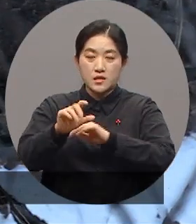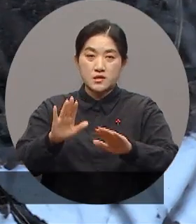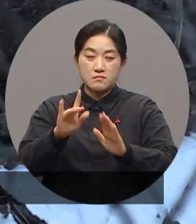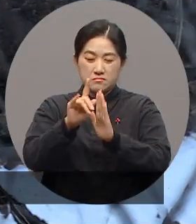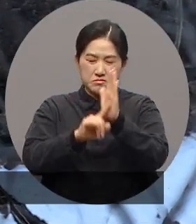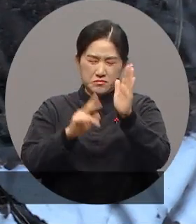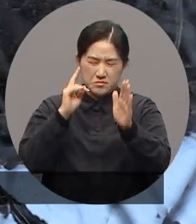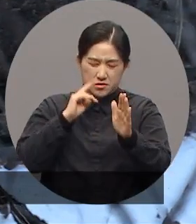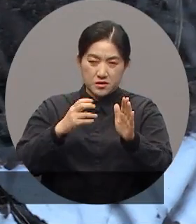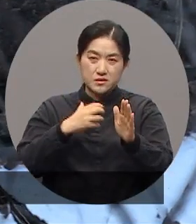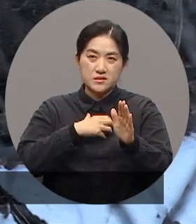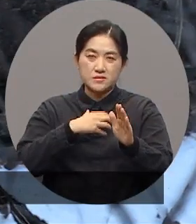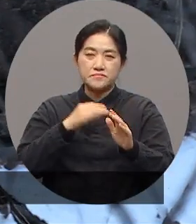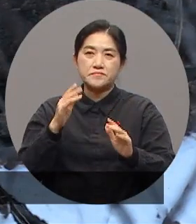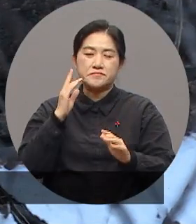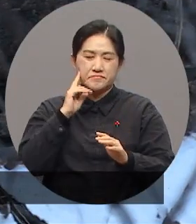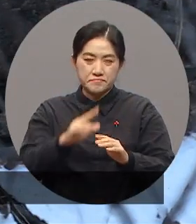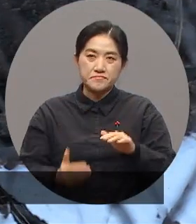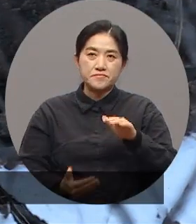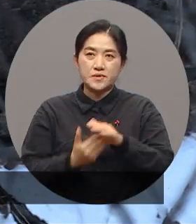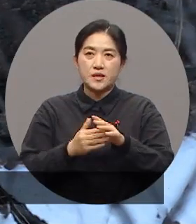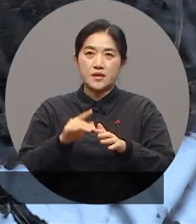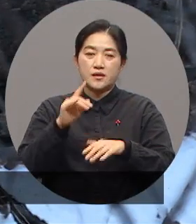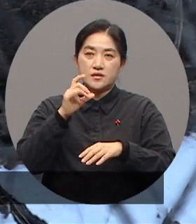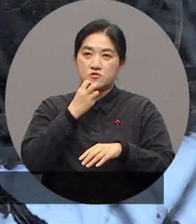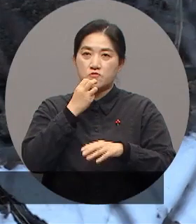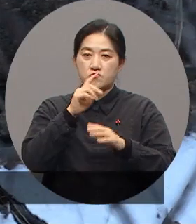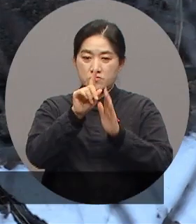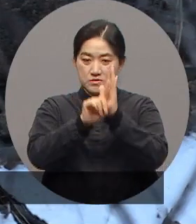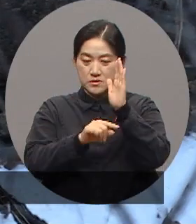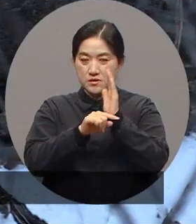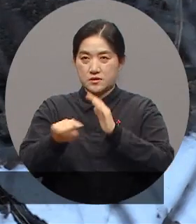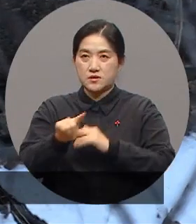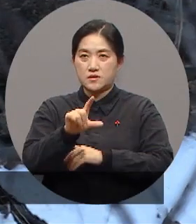맹추위가 기승을 부렸습니다. 그런데 내일 아침이 이번 한파의 최대 고비가 되겠습니다.